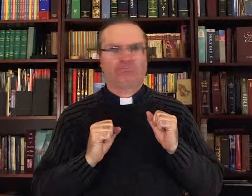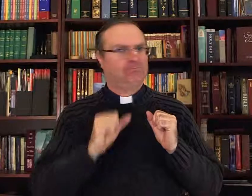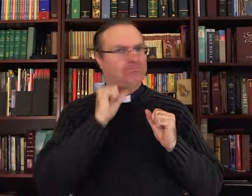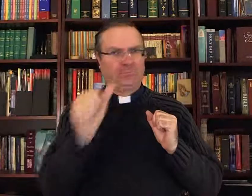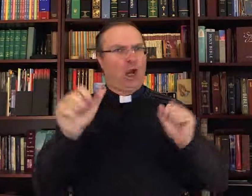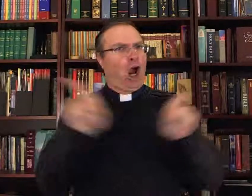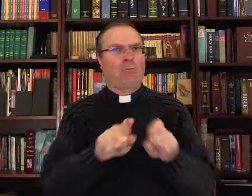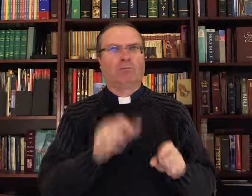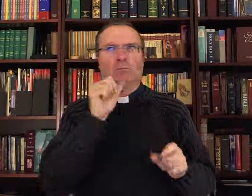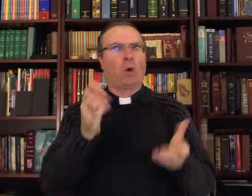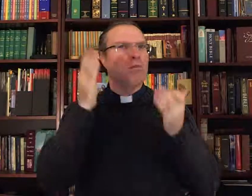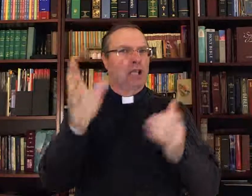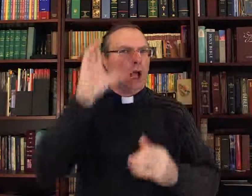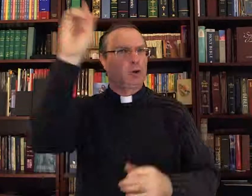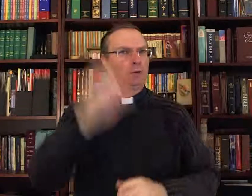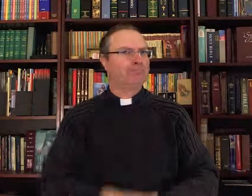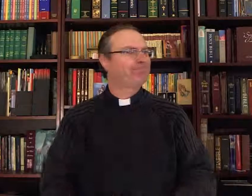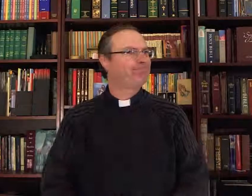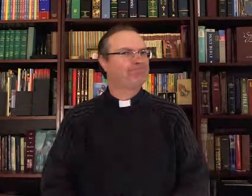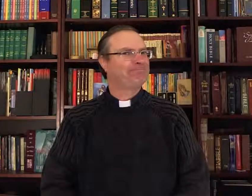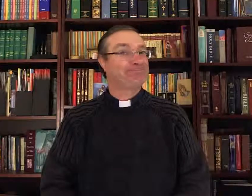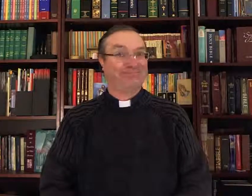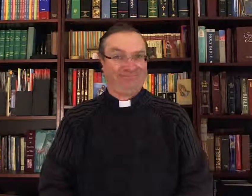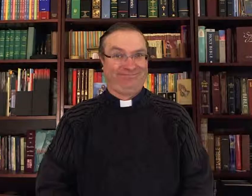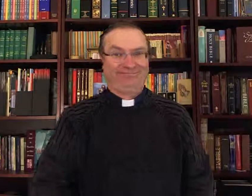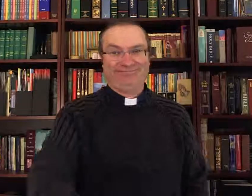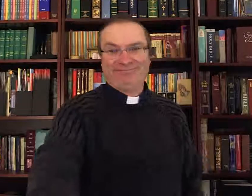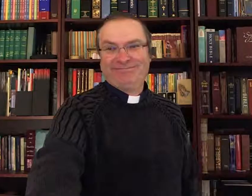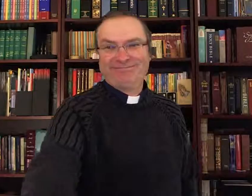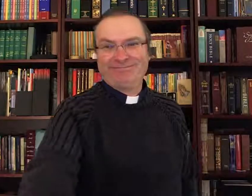C’est comme s'il n'obéissait pas Dieu.